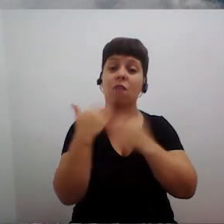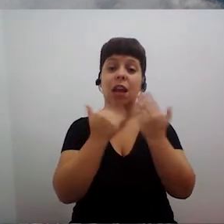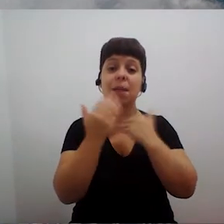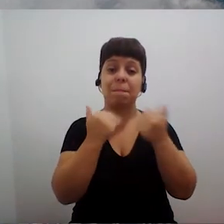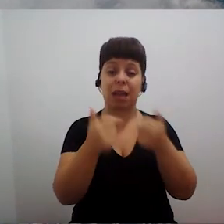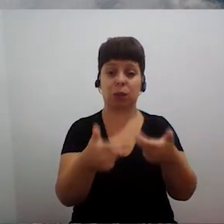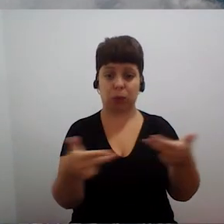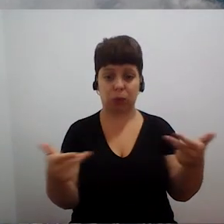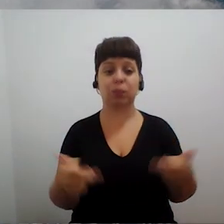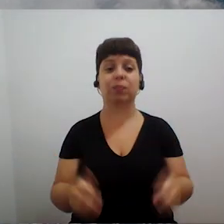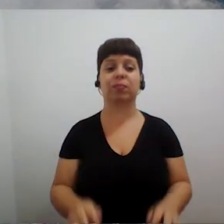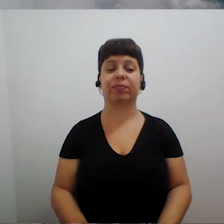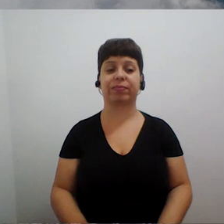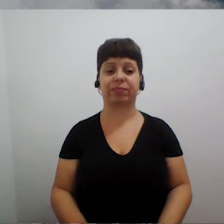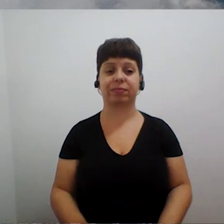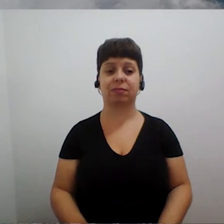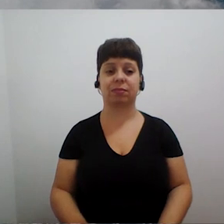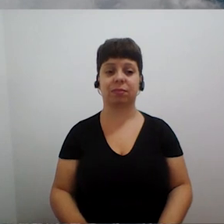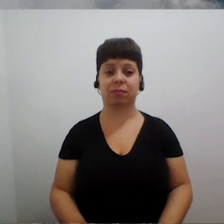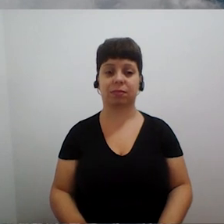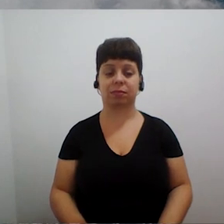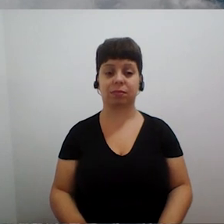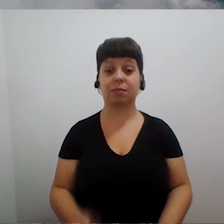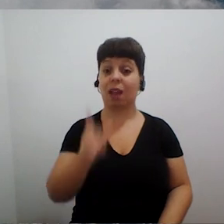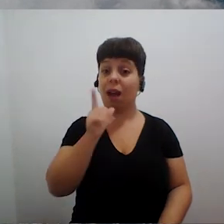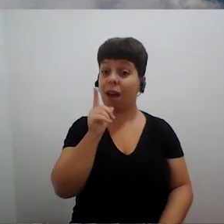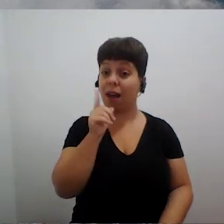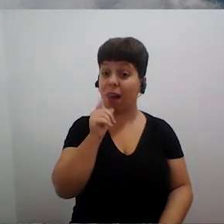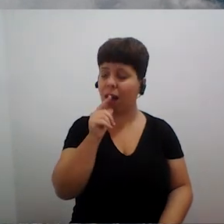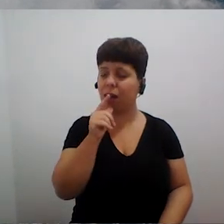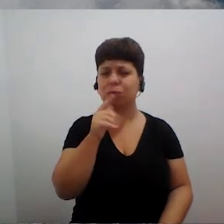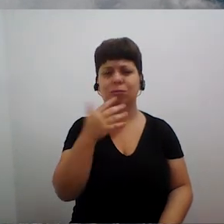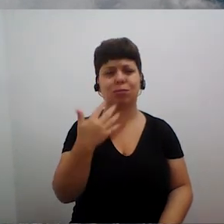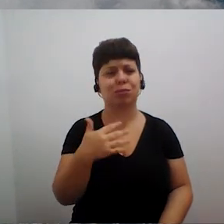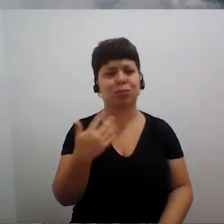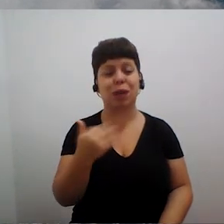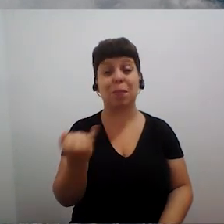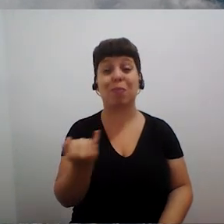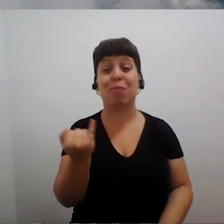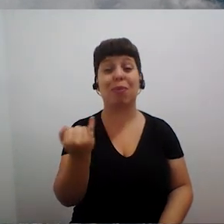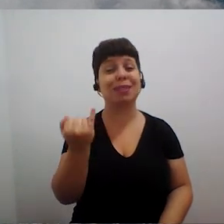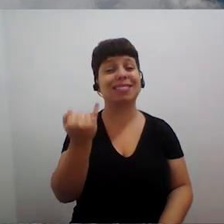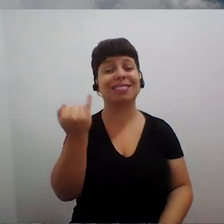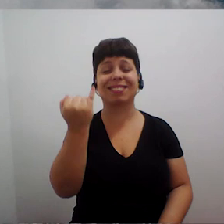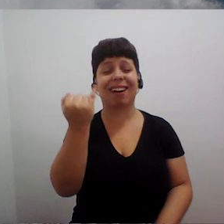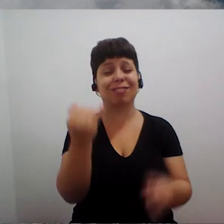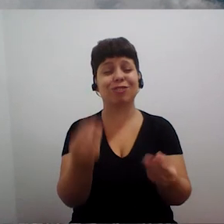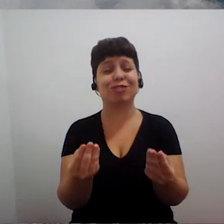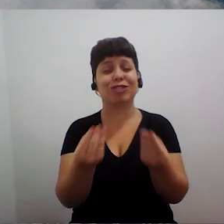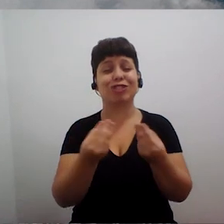de oferenda também. A água é um elemento tão sagrado para nós propicia a vida e podemos contribuir com